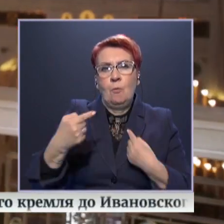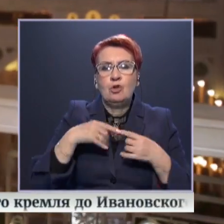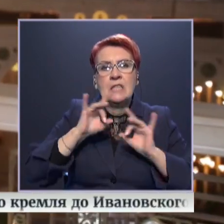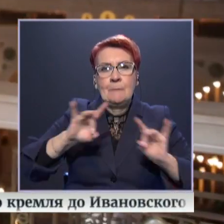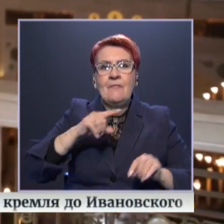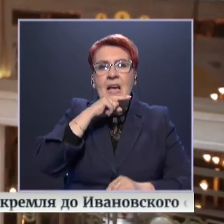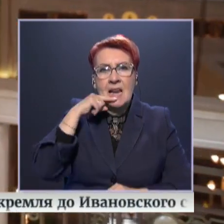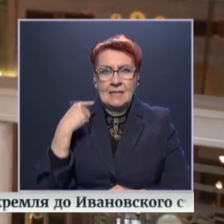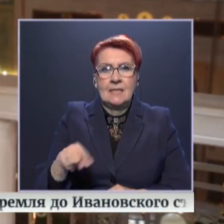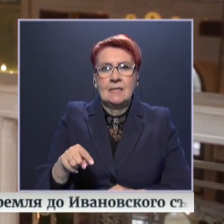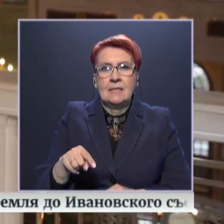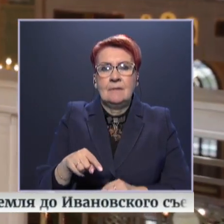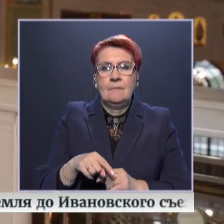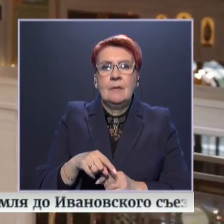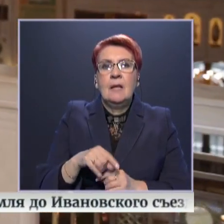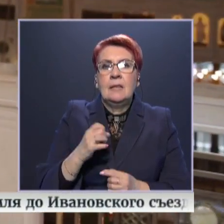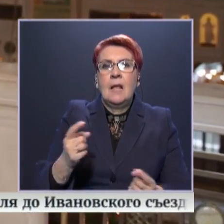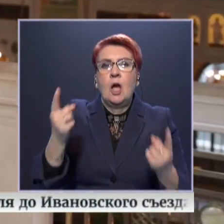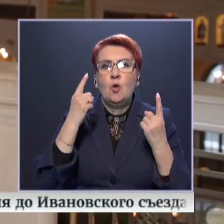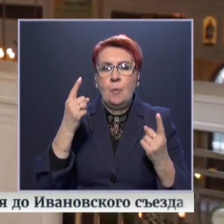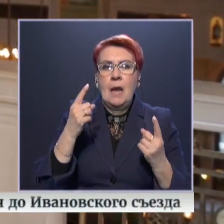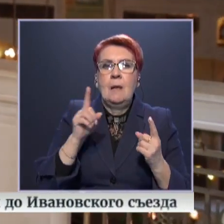российских на Юбилейном архиерейском соборе Русской